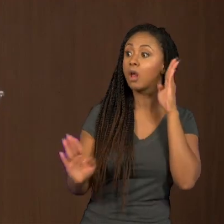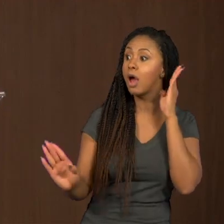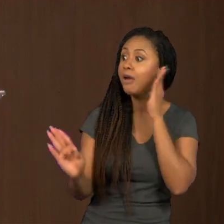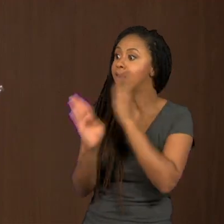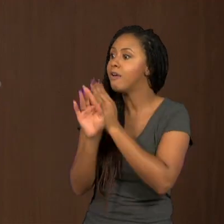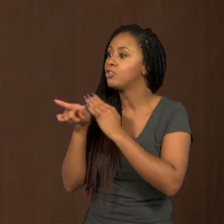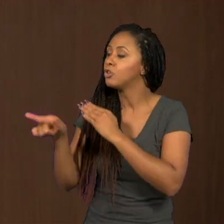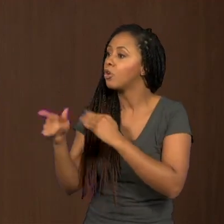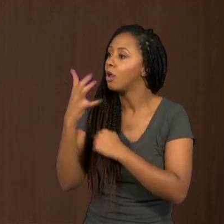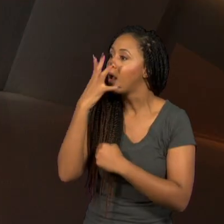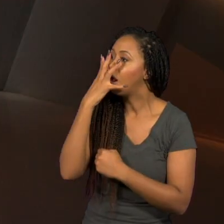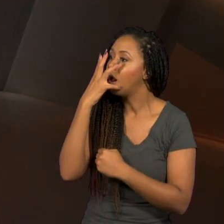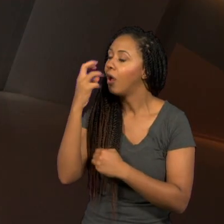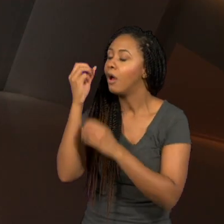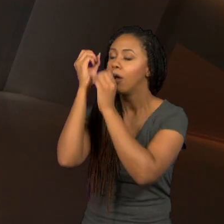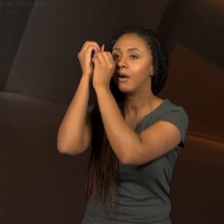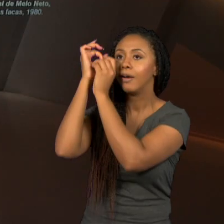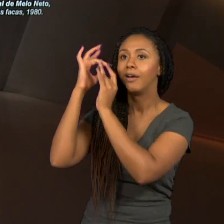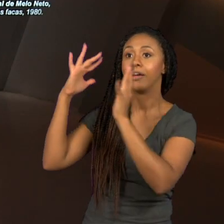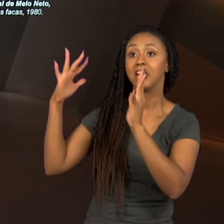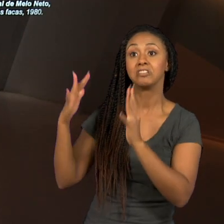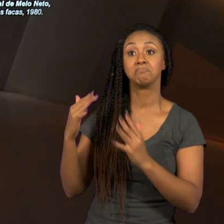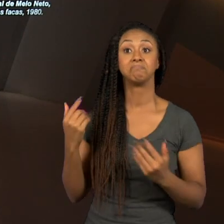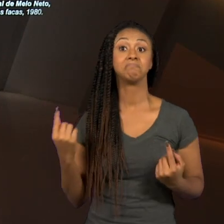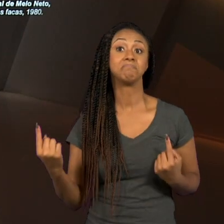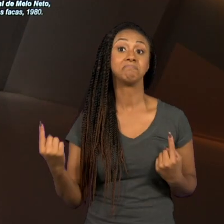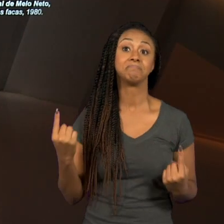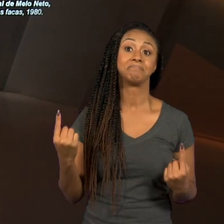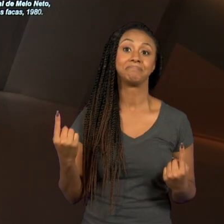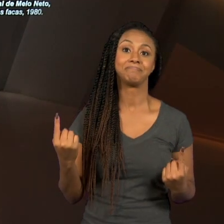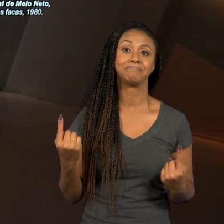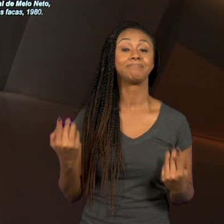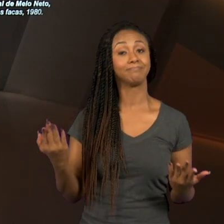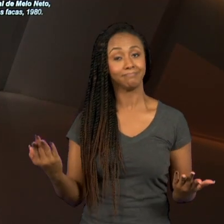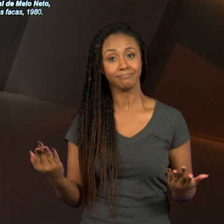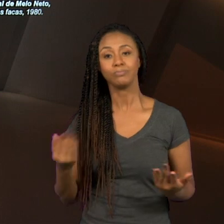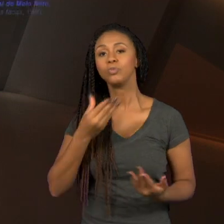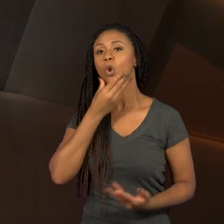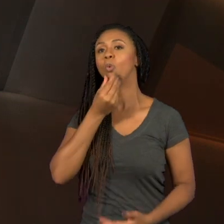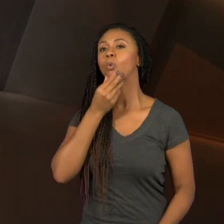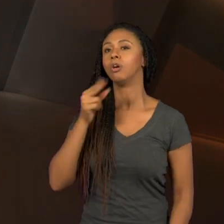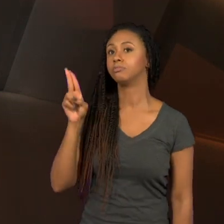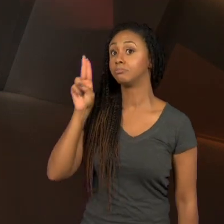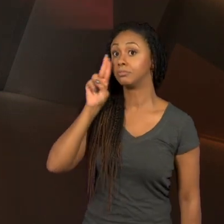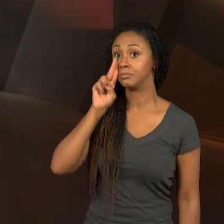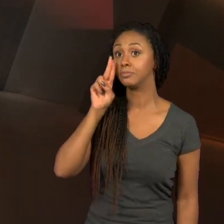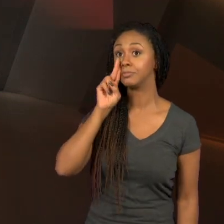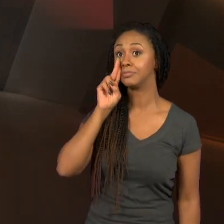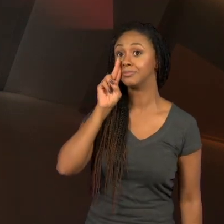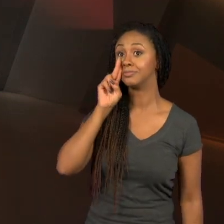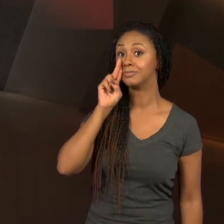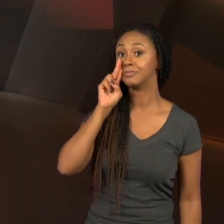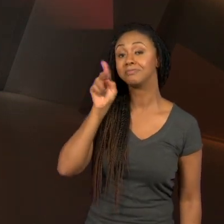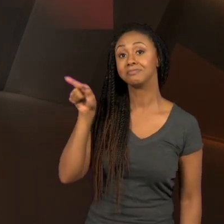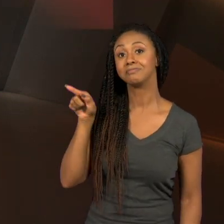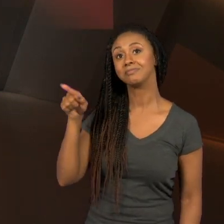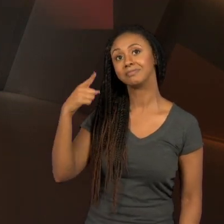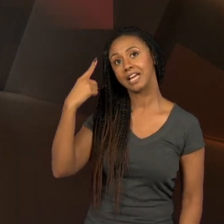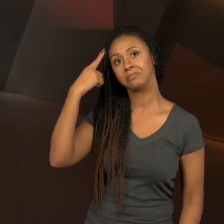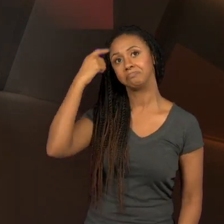DA LITERATURA? ENTÃO, JOÃO CABRAL DE MELO NETO. AQUI O PROFESSOR ANTONIO CARLOS SECCHIN, QUE É UM